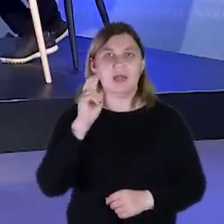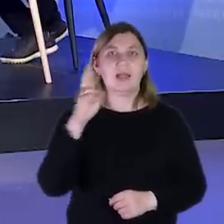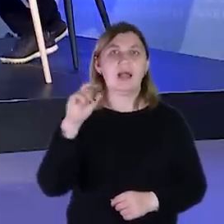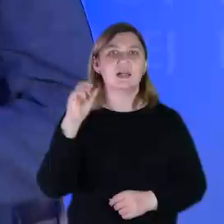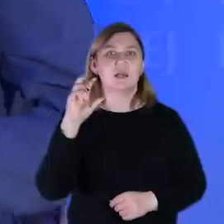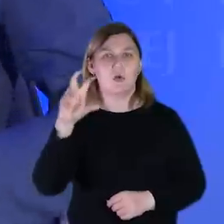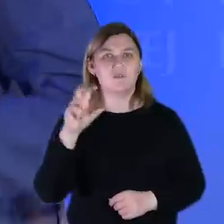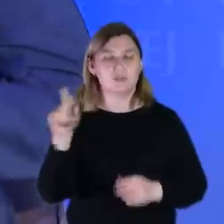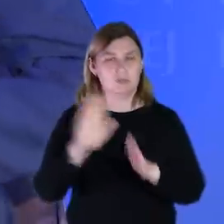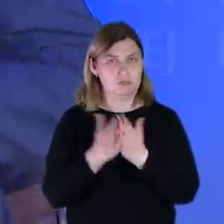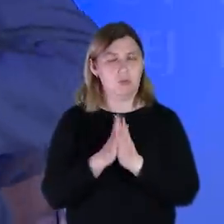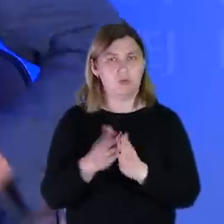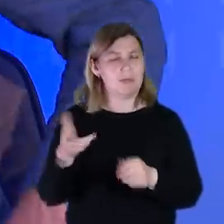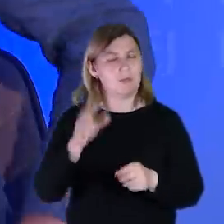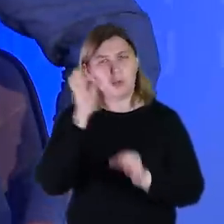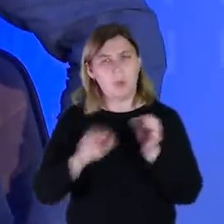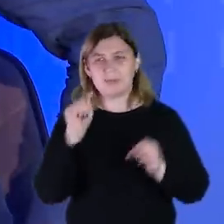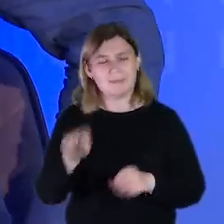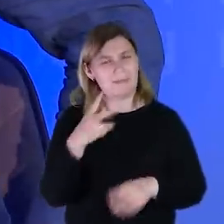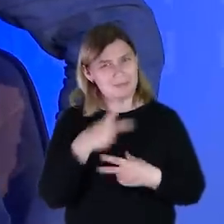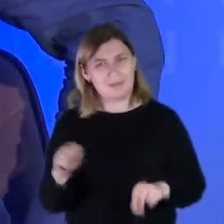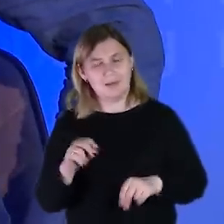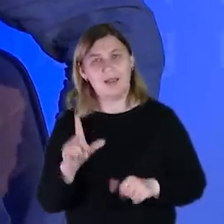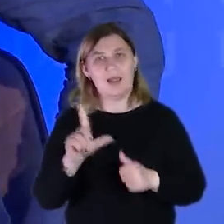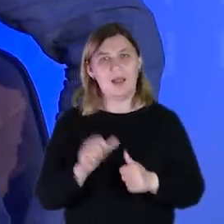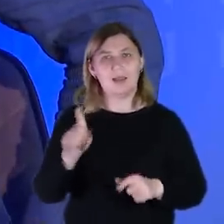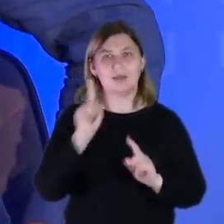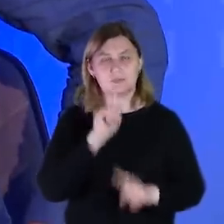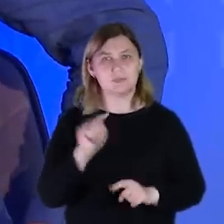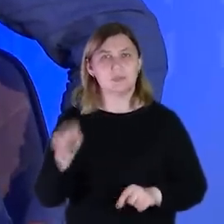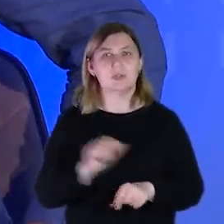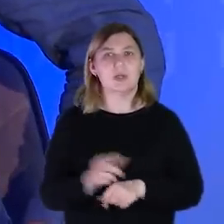która akurat nie jest dokładnie o tym, ale rzeczywiście tą specyfikę kresową,